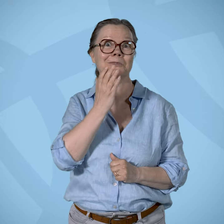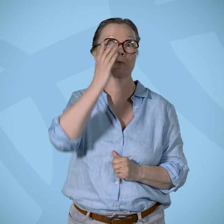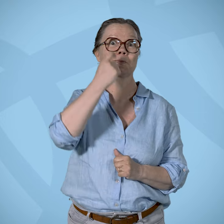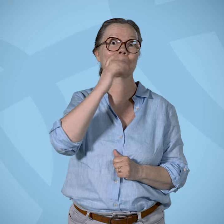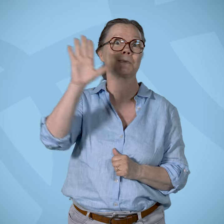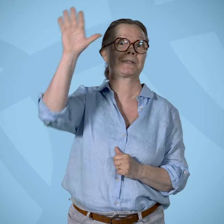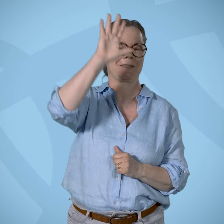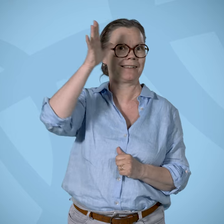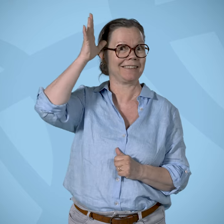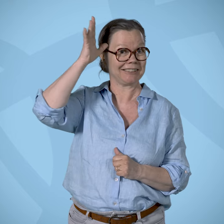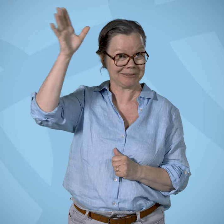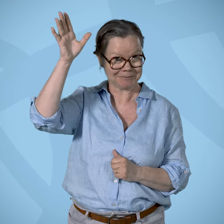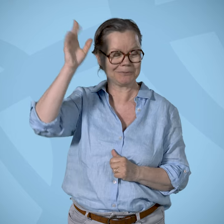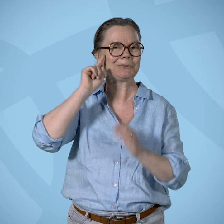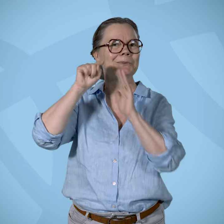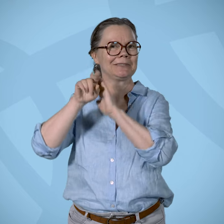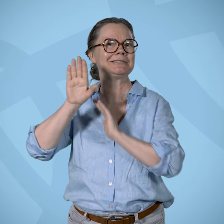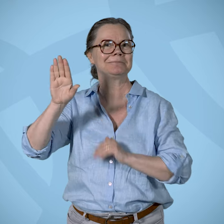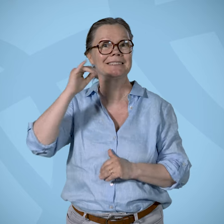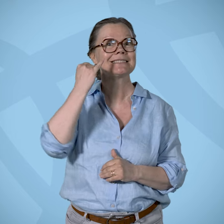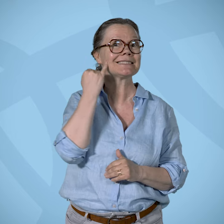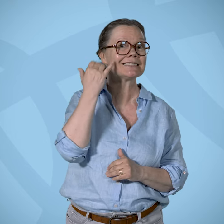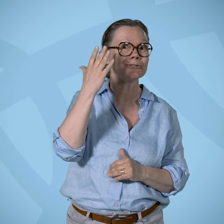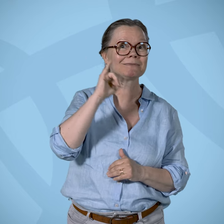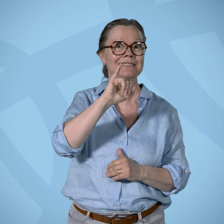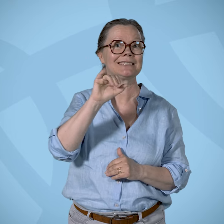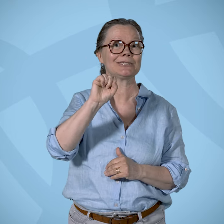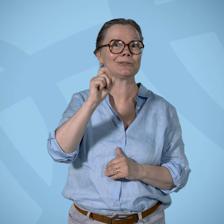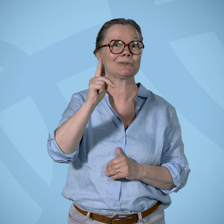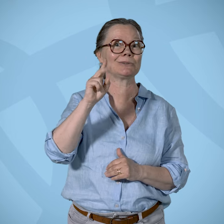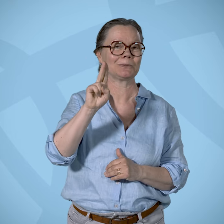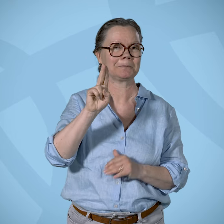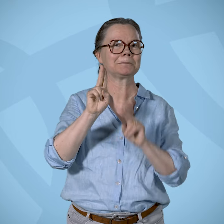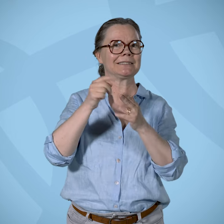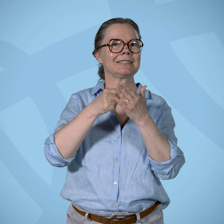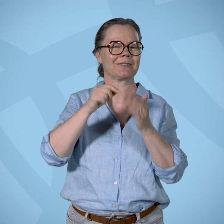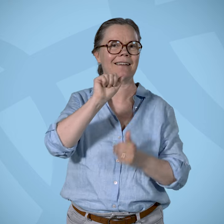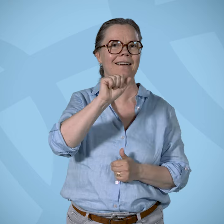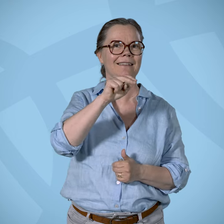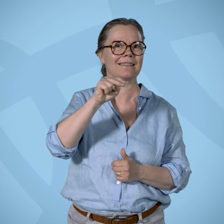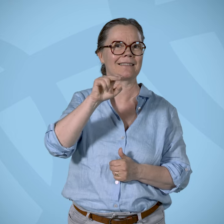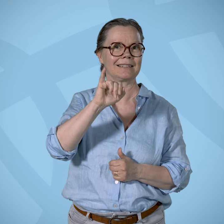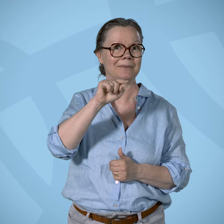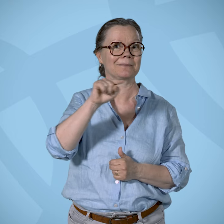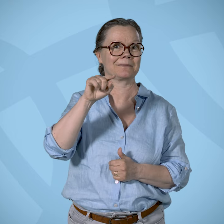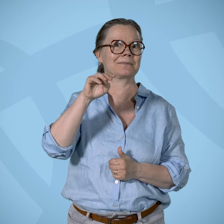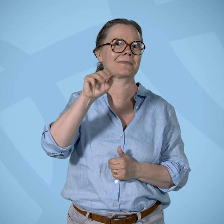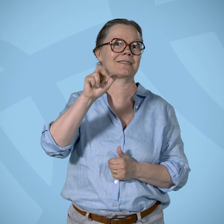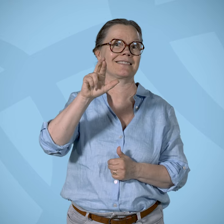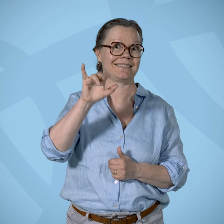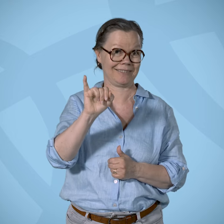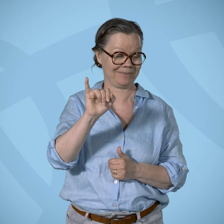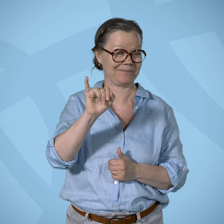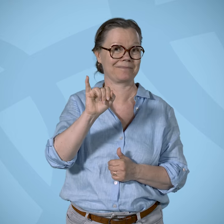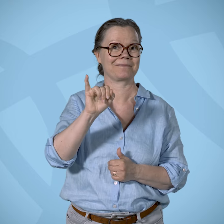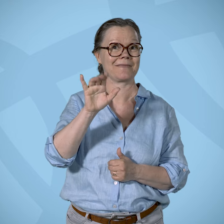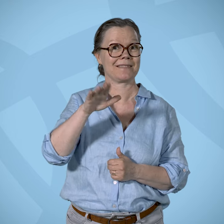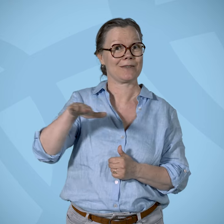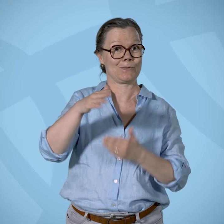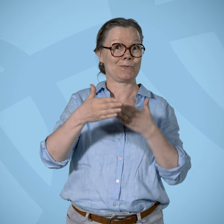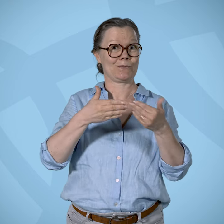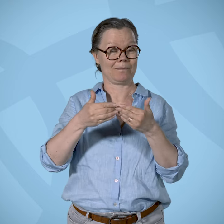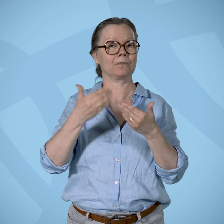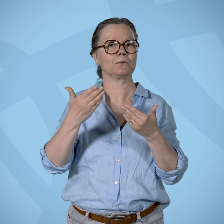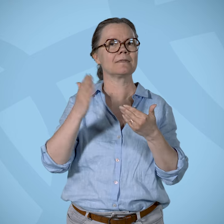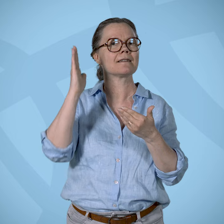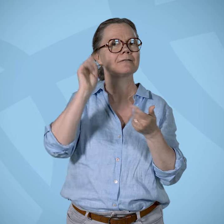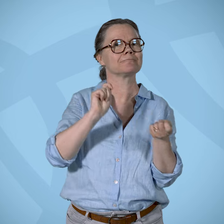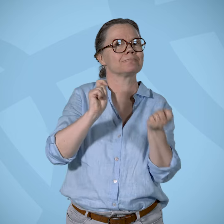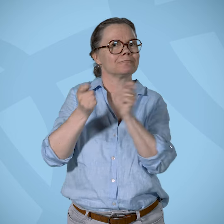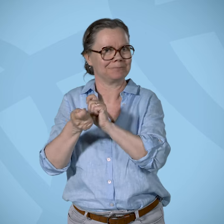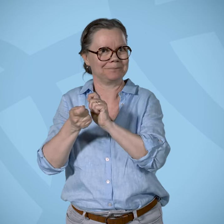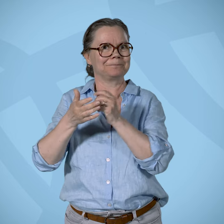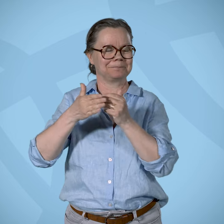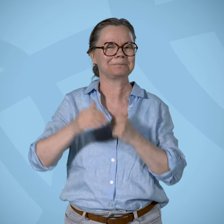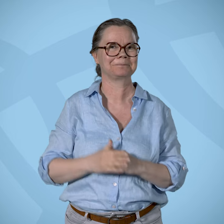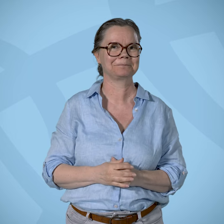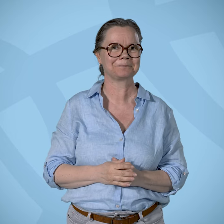Pohjois-Suomen, eli Lapin alue on Anni-Mari Kurthin vastuulla. Hän työskentelee nyt osa-aikaisesti.